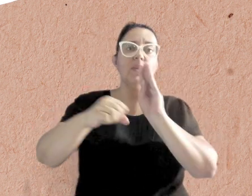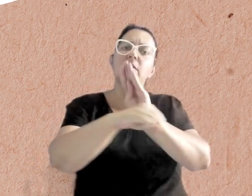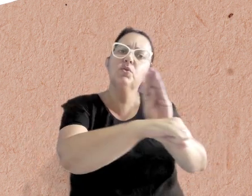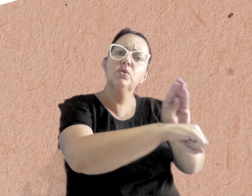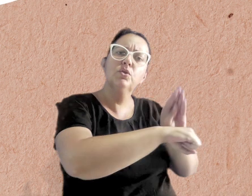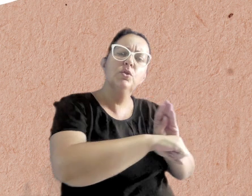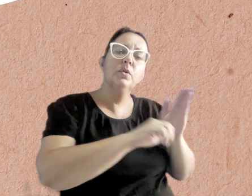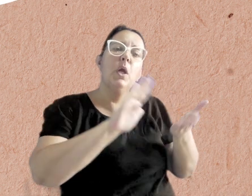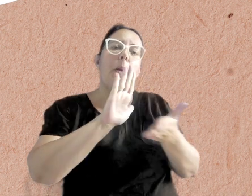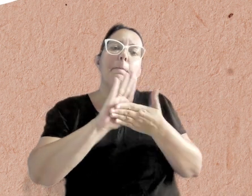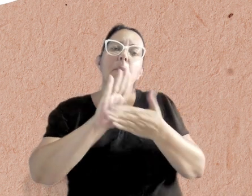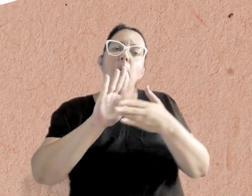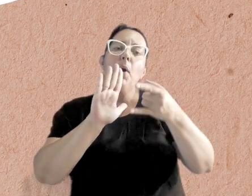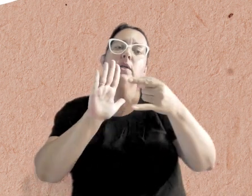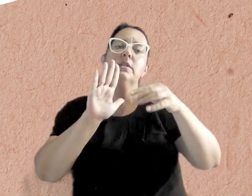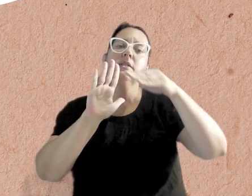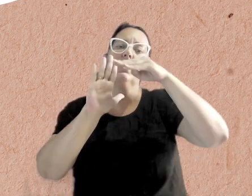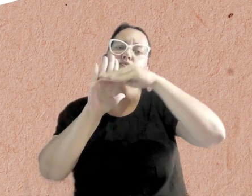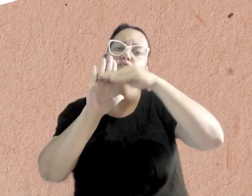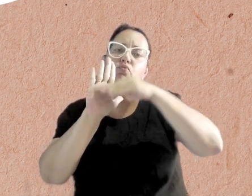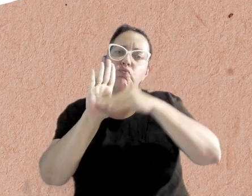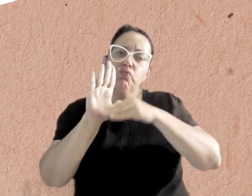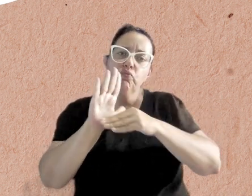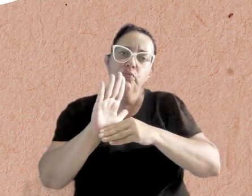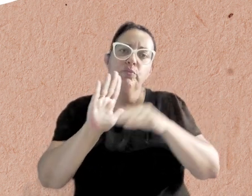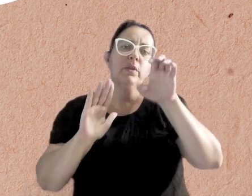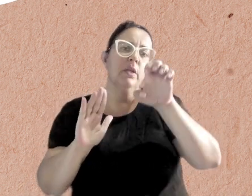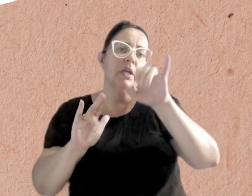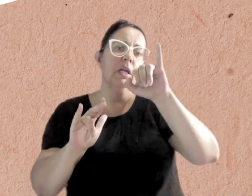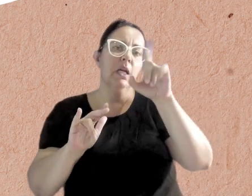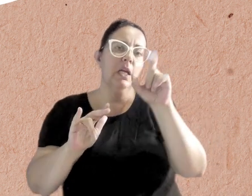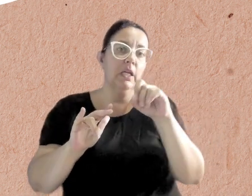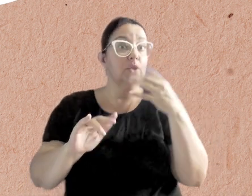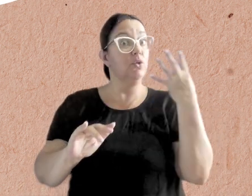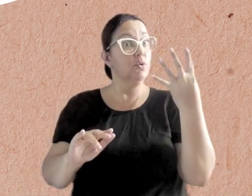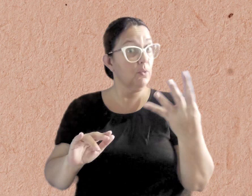e subsidiar propostas de programas para compor o Eixo 4 do Plano Macro.